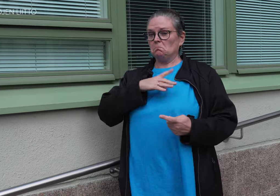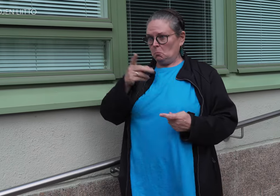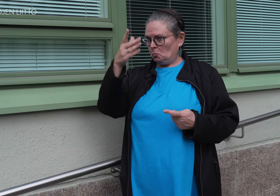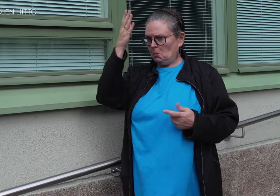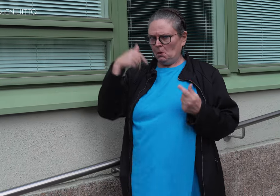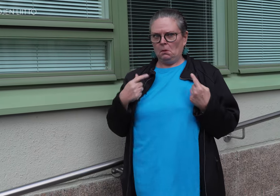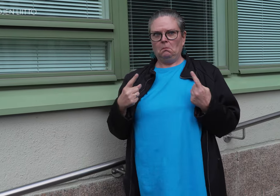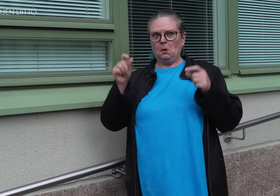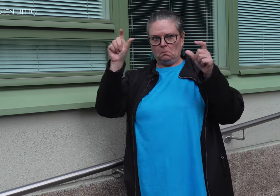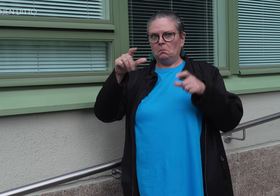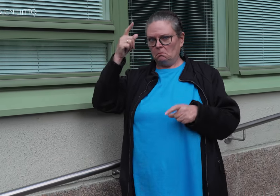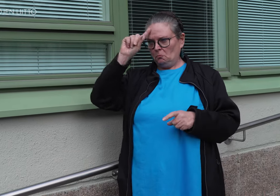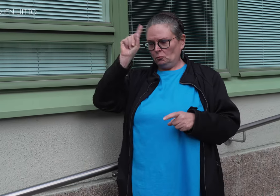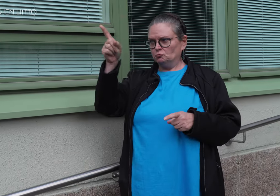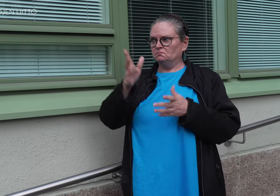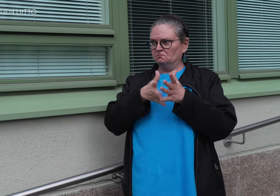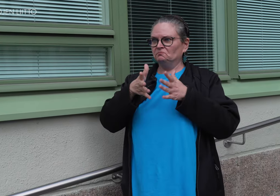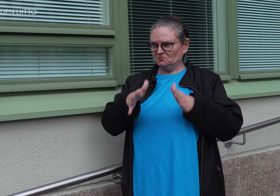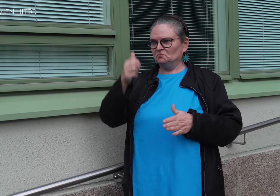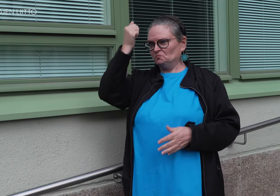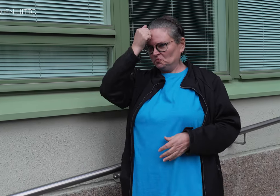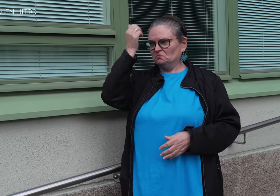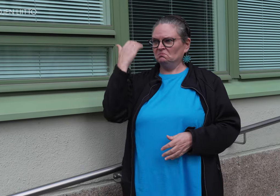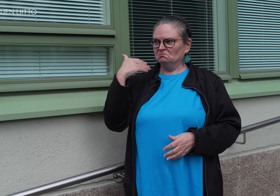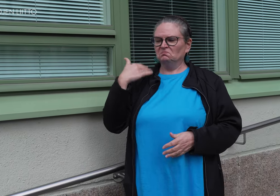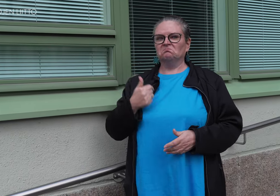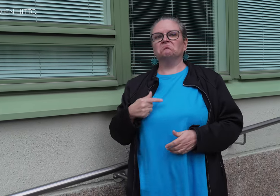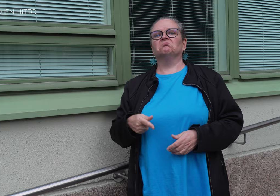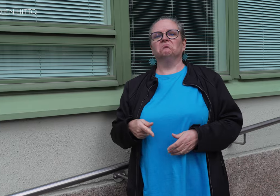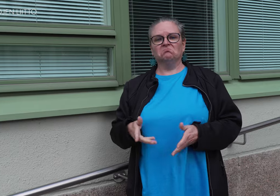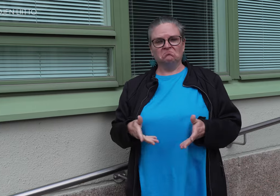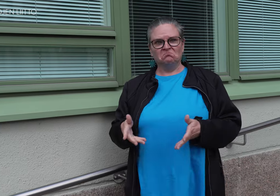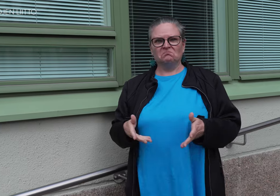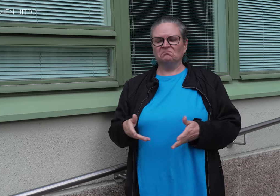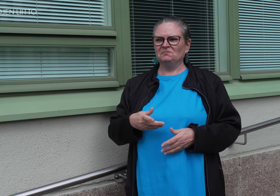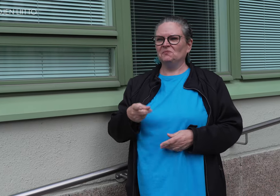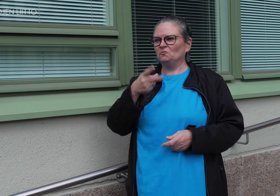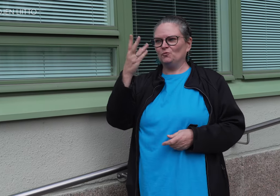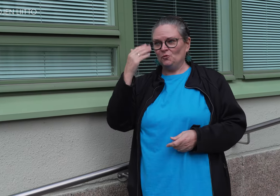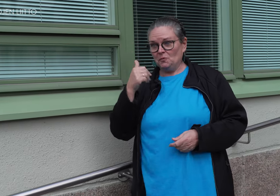Osa heistä muistaa edelleen kuinka viitotaan, - ja osa on jo puolestaan unohtanut.